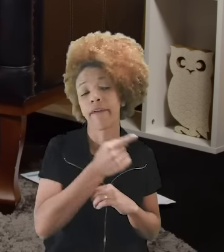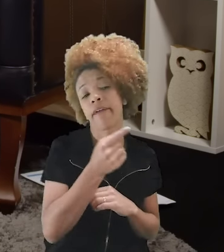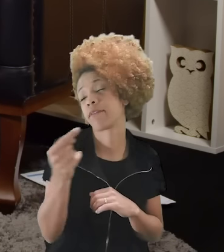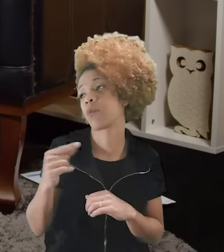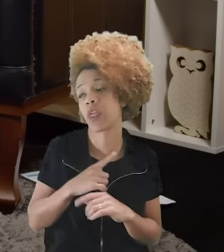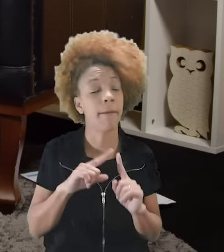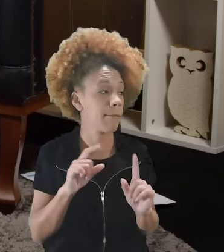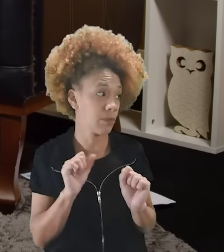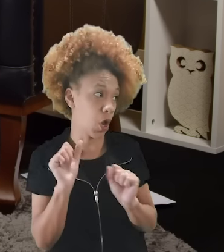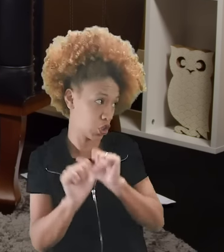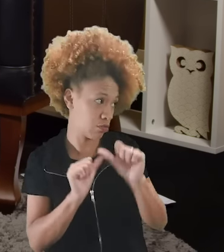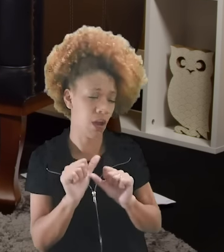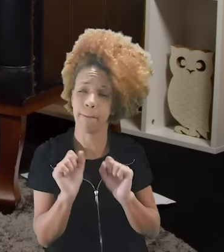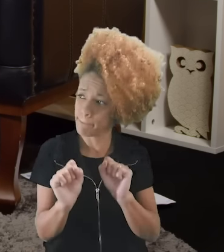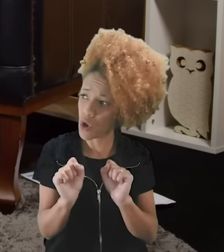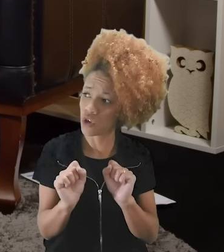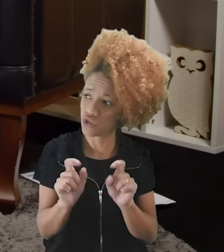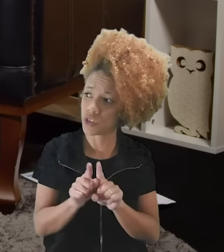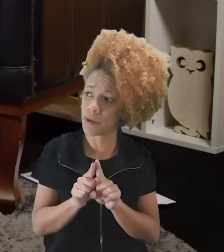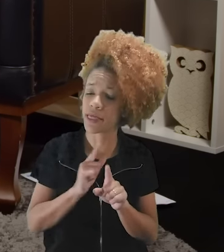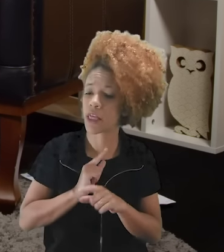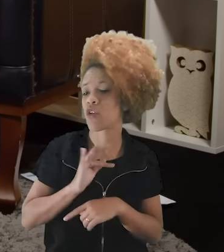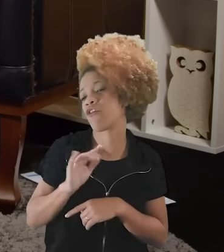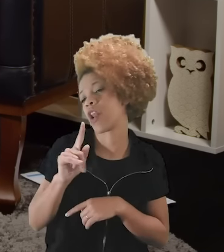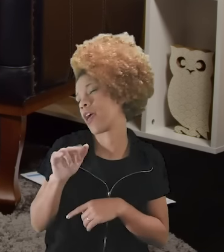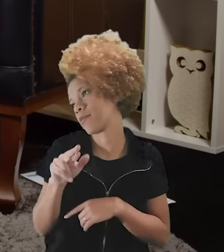tem mas o cara pode mandar de função tal pode daí tem tem um cara que é Flex também que ele faz mais